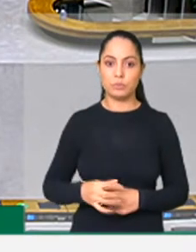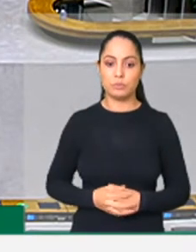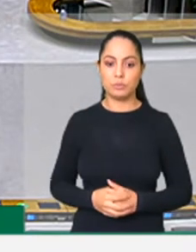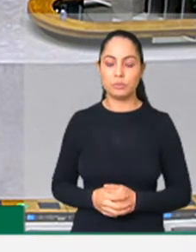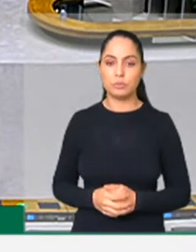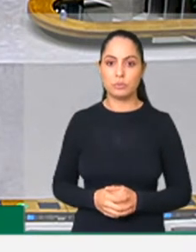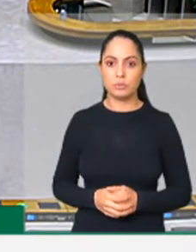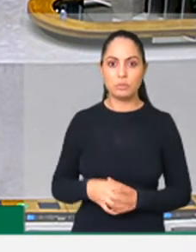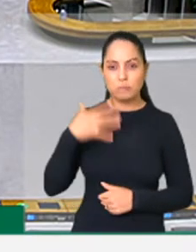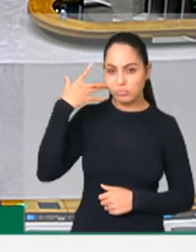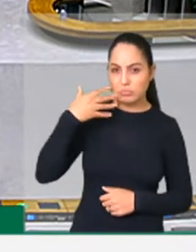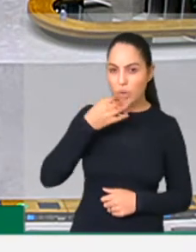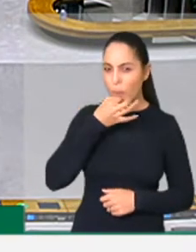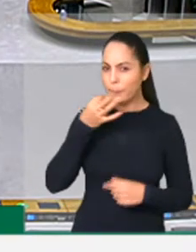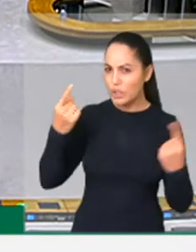DEPUTADO JOÃO DANIEL. -- [MARCIO SALEMA]: